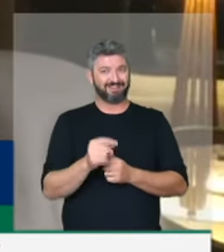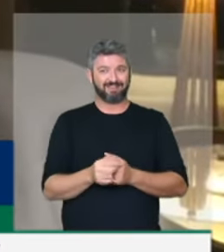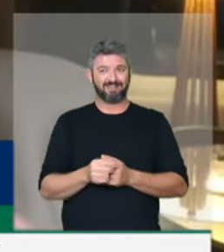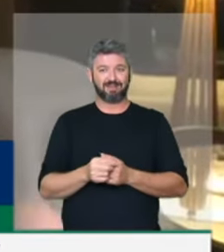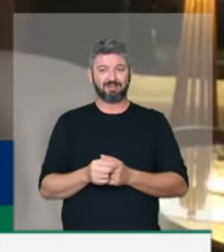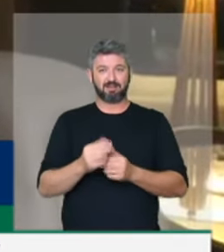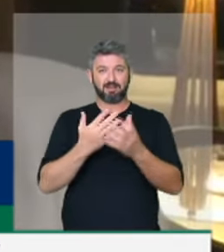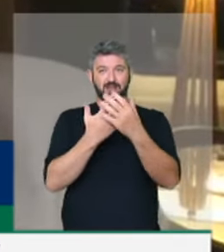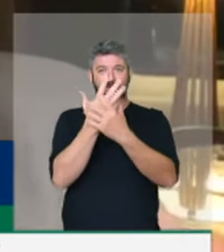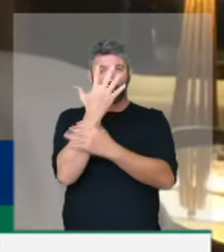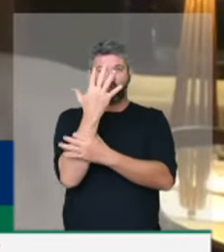ANTES DA PANDEMIA CUSTAVA 25 REAIS E HOJE CUSTA 130 REAIS.